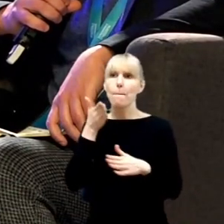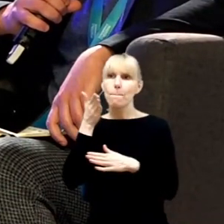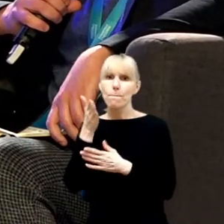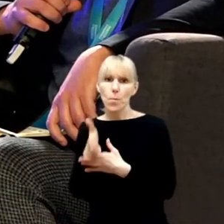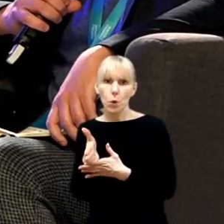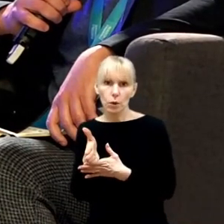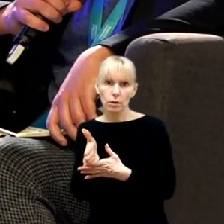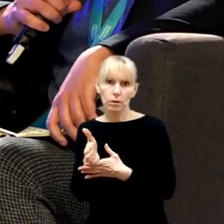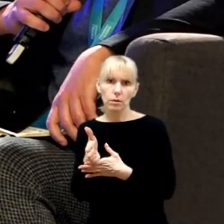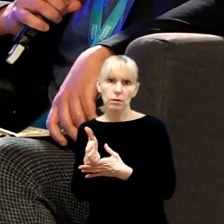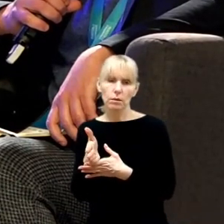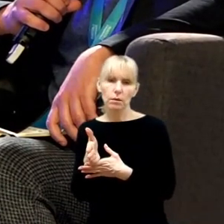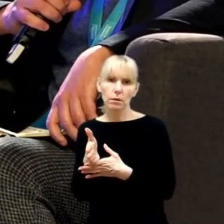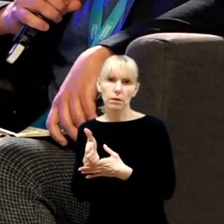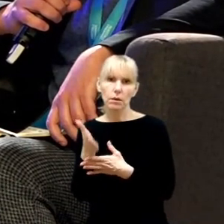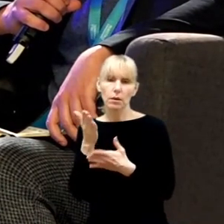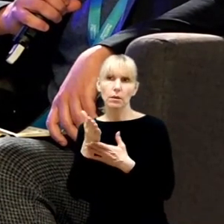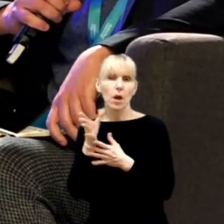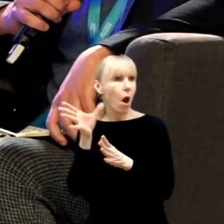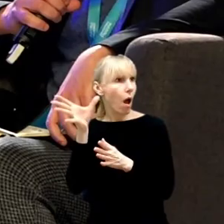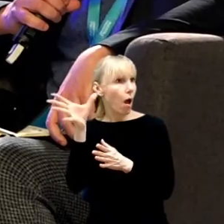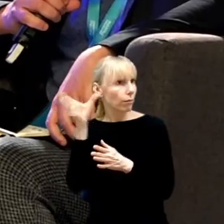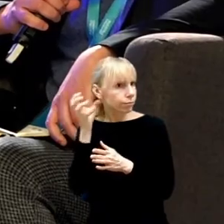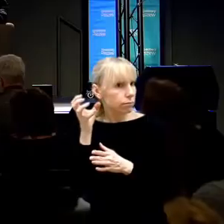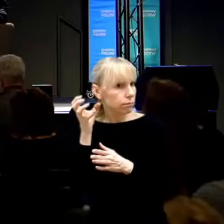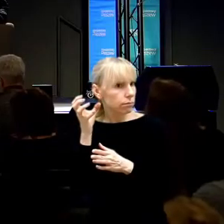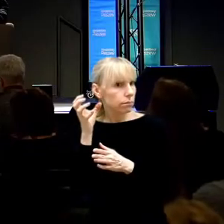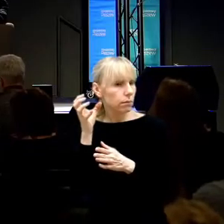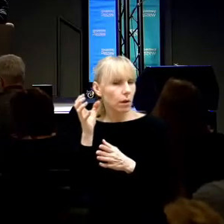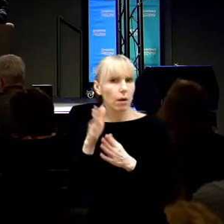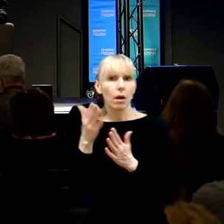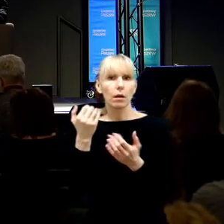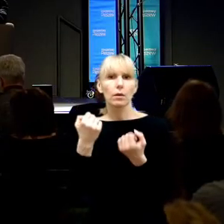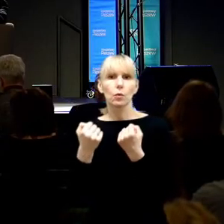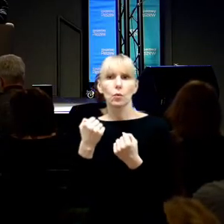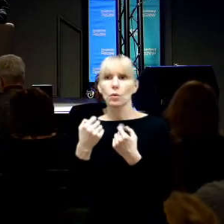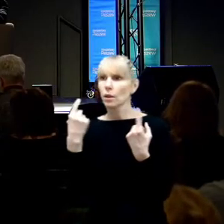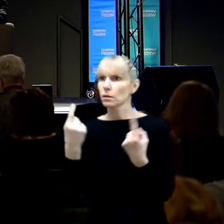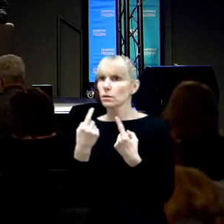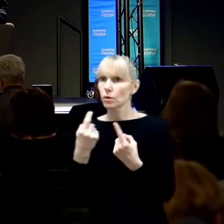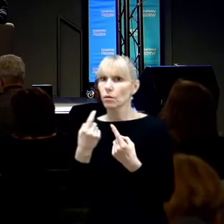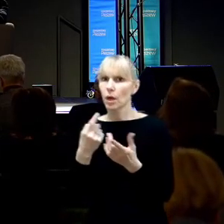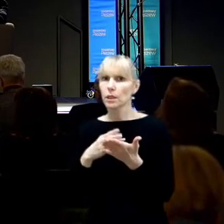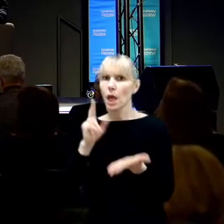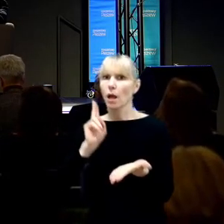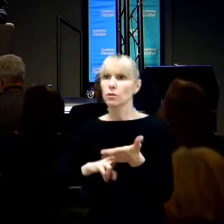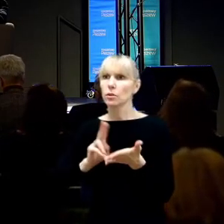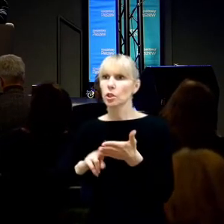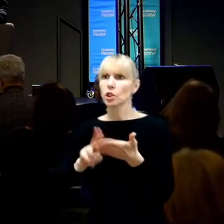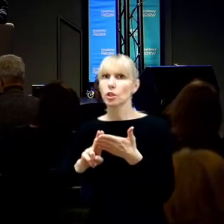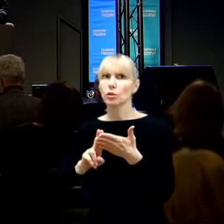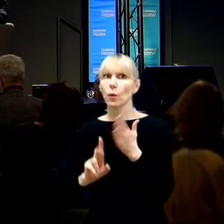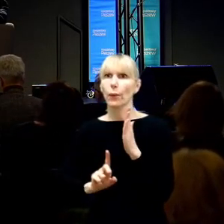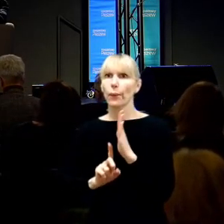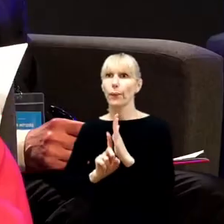kiedy ludzie zostali postawieni w bardzo trudnej sytuacji, bardzo mocno zmieniło ten stan.